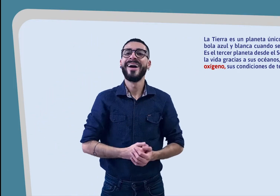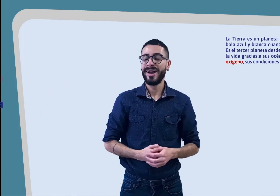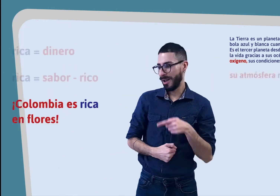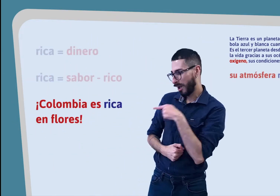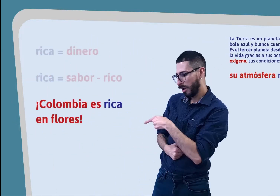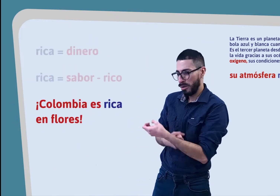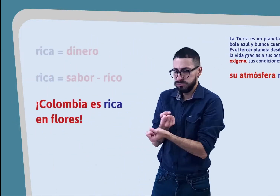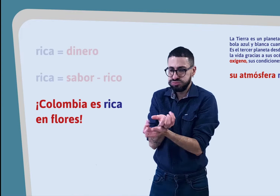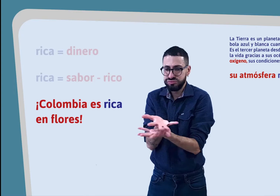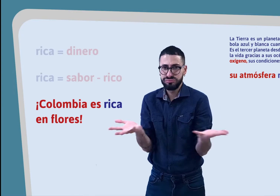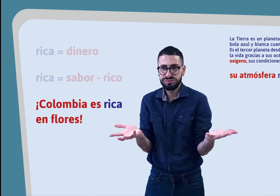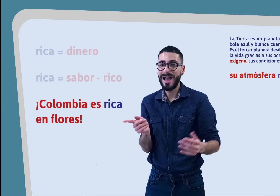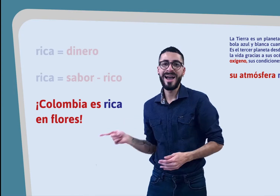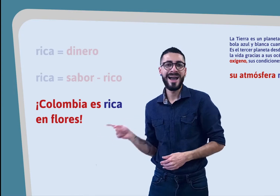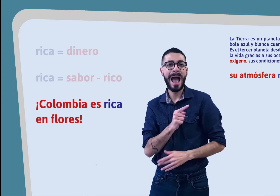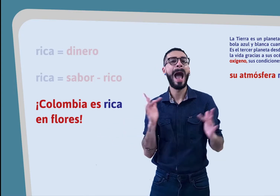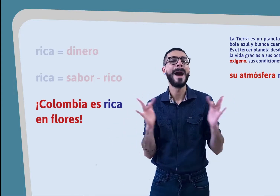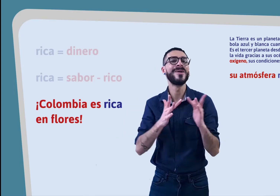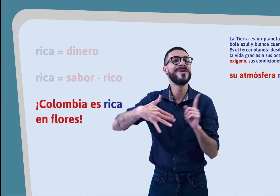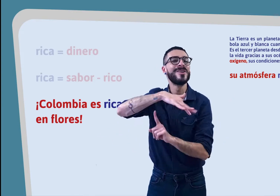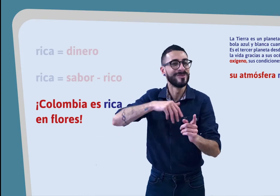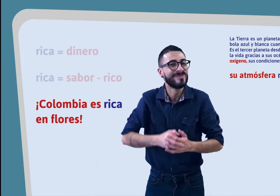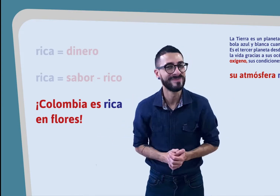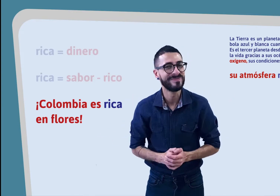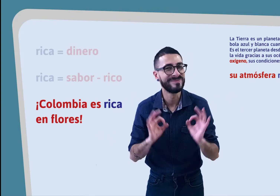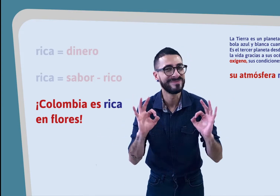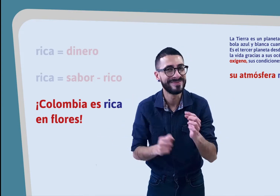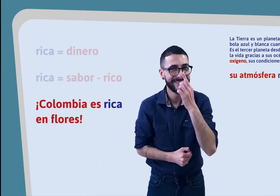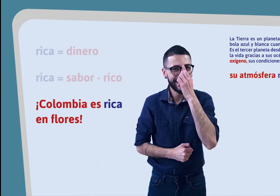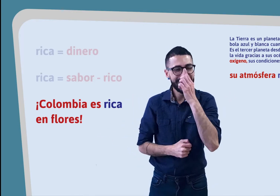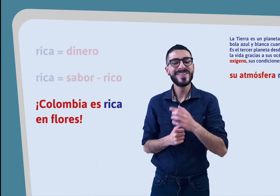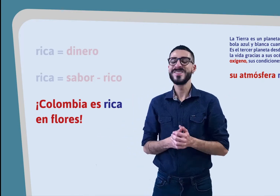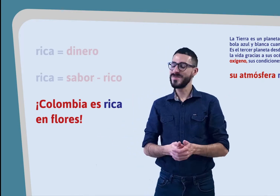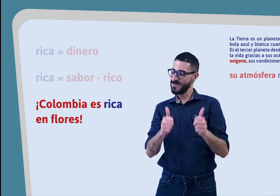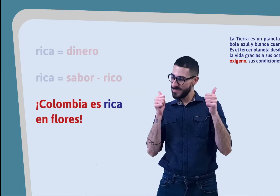Así como vemos la expresión en esta frase. Por eso, ambas frases se expresan de la misma forma y son equivalentes al contexto.